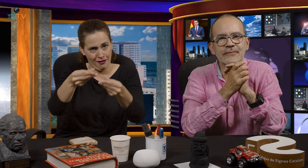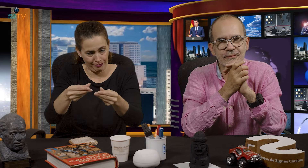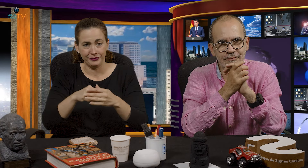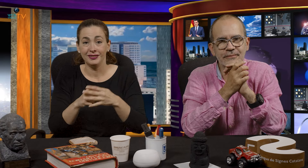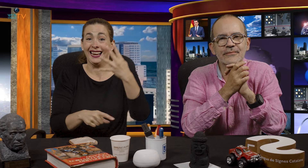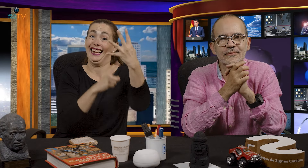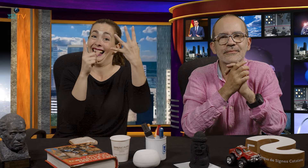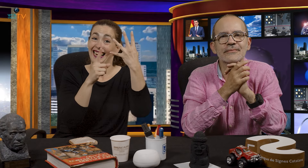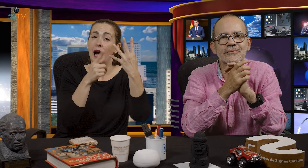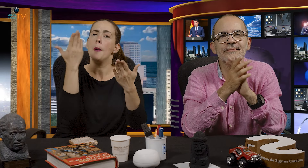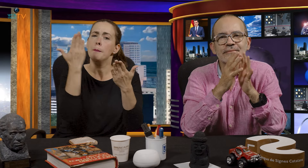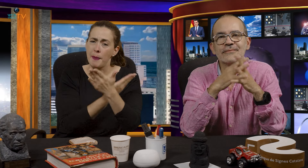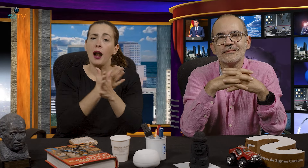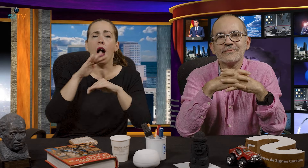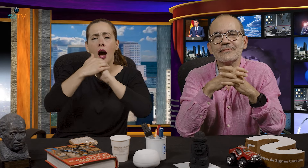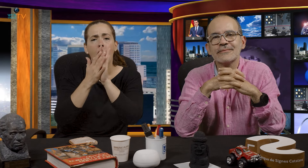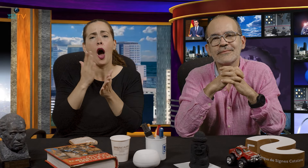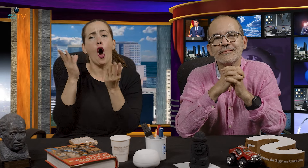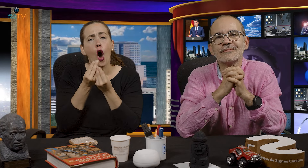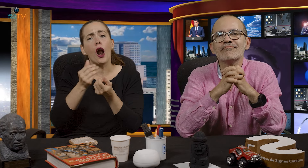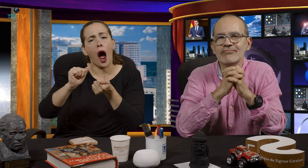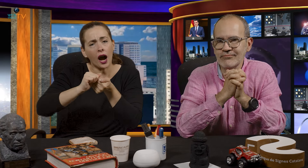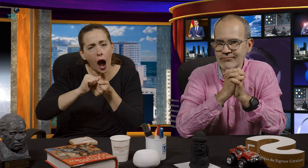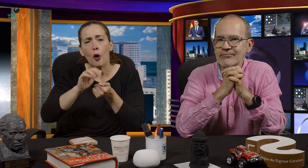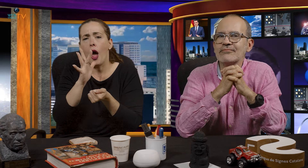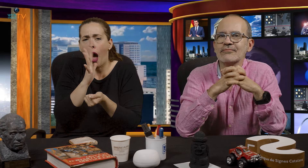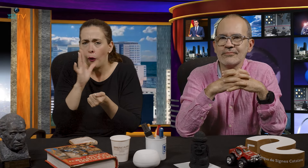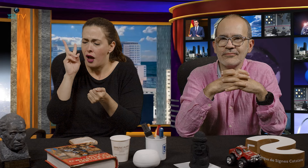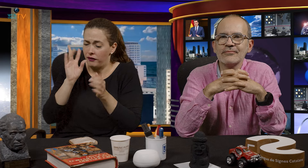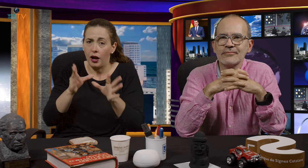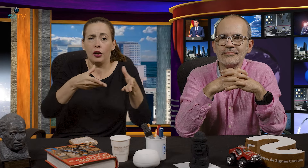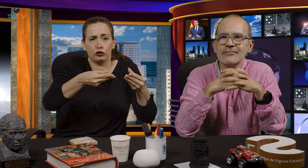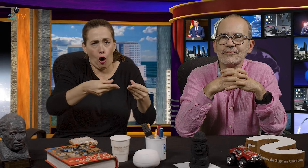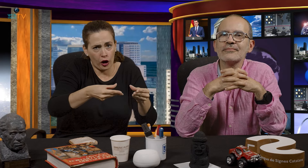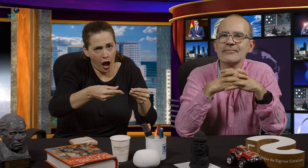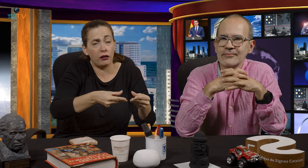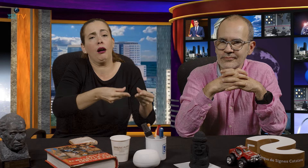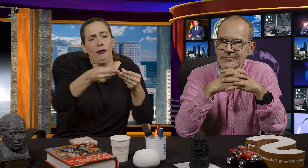La cuarta la tocaron después de haberse lavado bien las manos con agua y jabón.